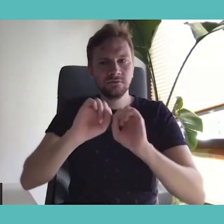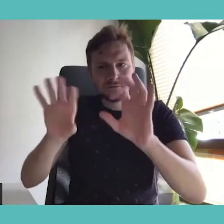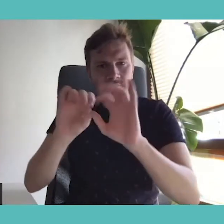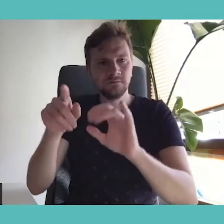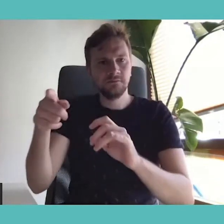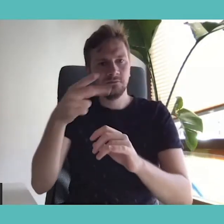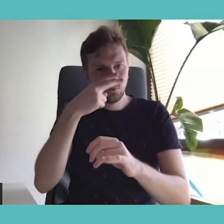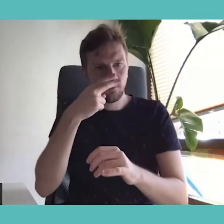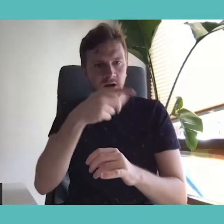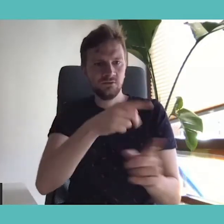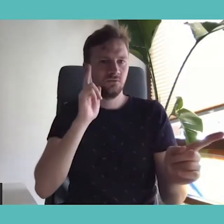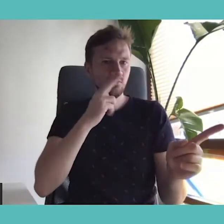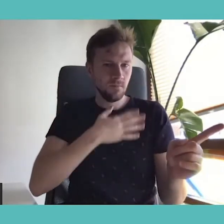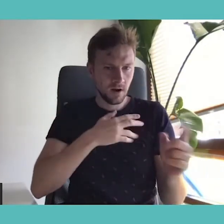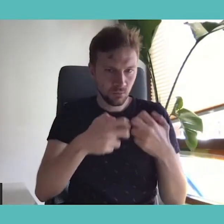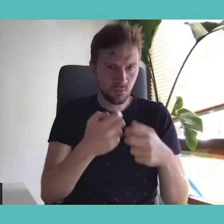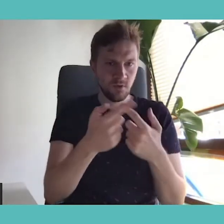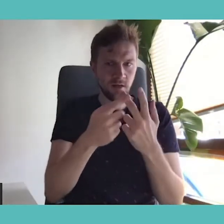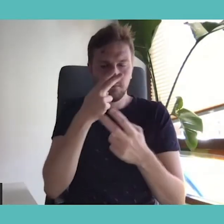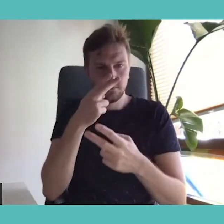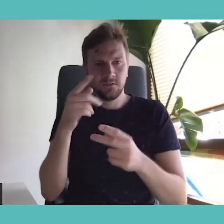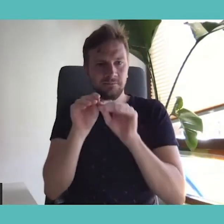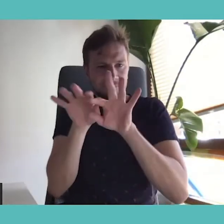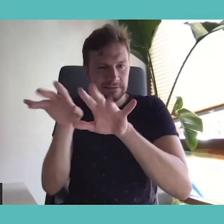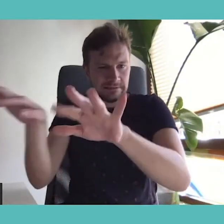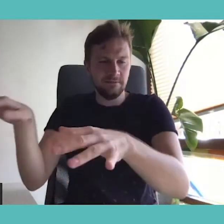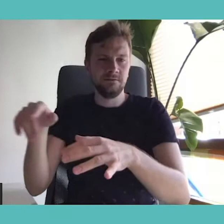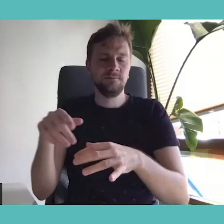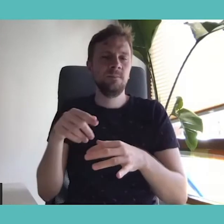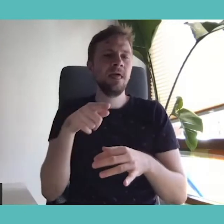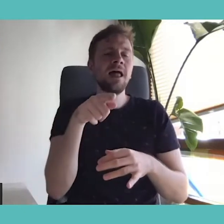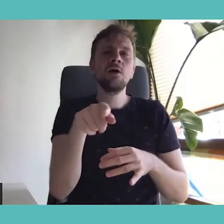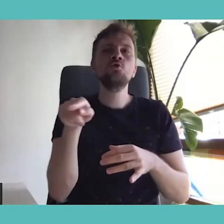wyjaśniająca, pokazująca, że Głusi mają problem w pewnych sprawach. Chcę to nagłośnić...